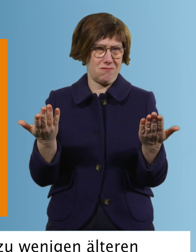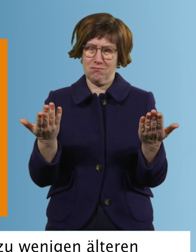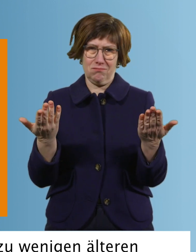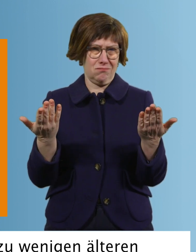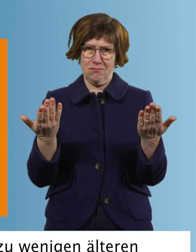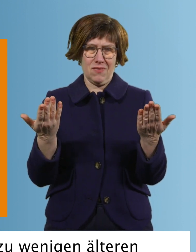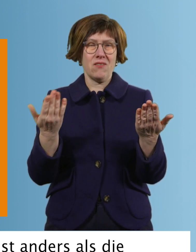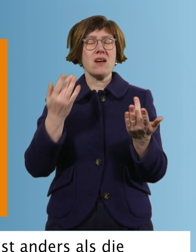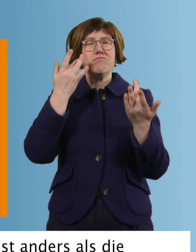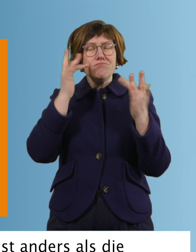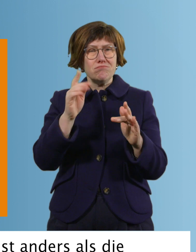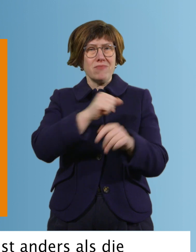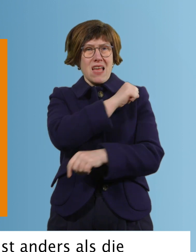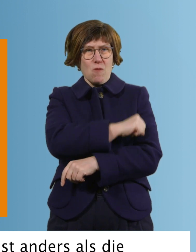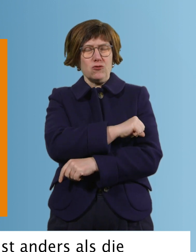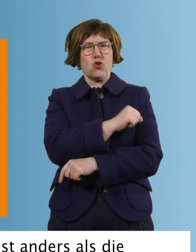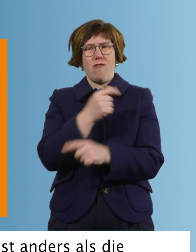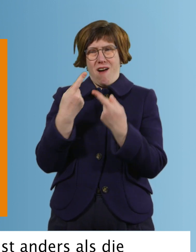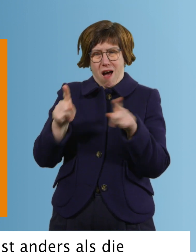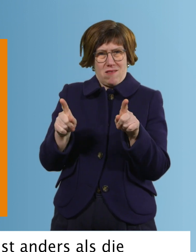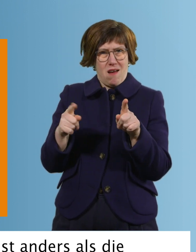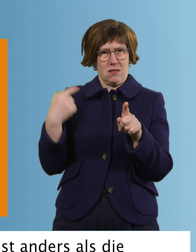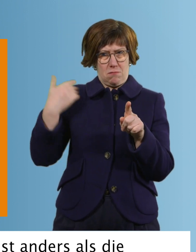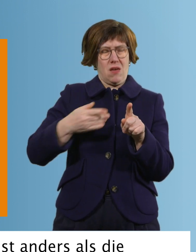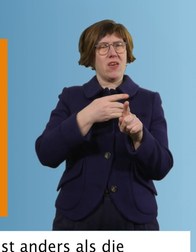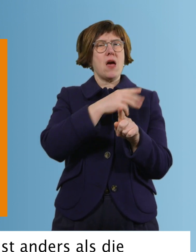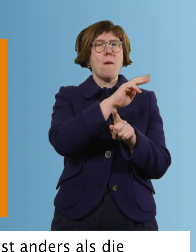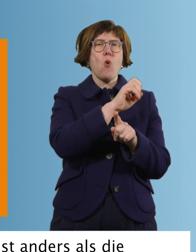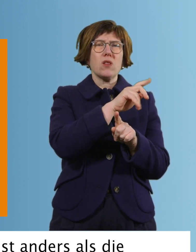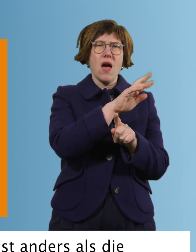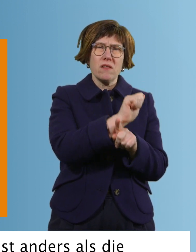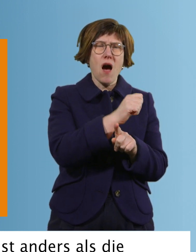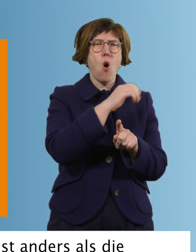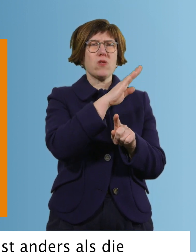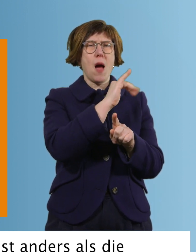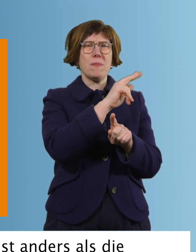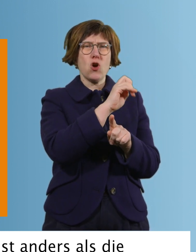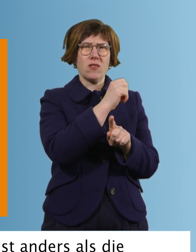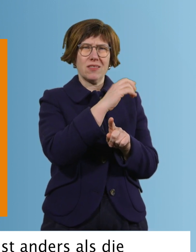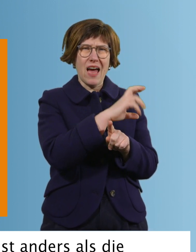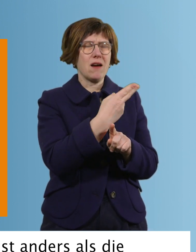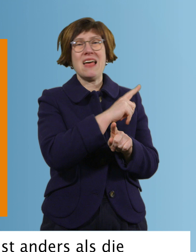Der zugelassene Impfstoff ist anders als die Impfstoffe von Moderna oder BioNTech/Pfizer